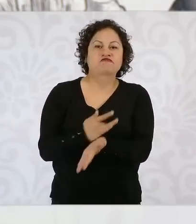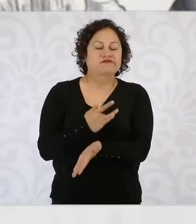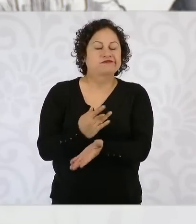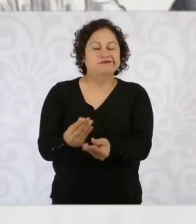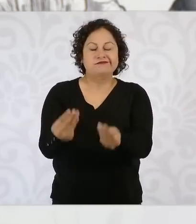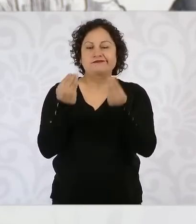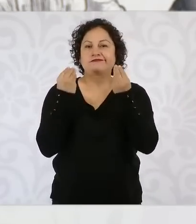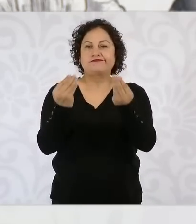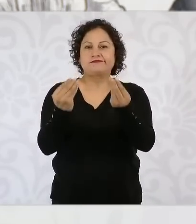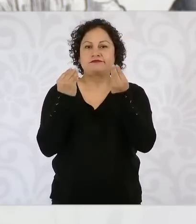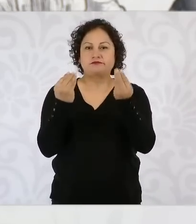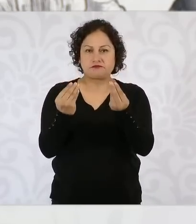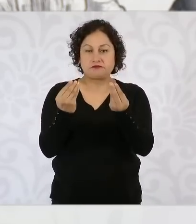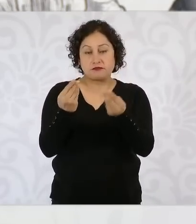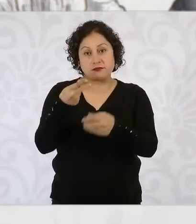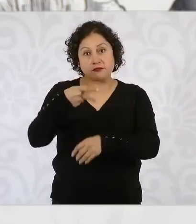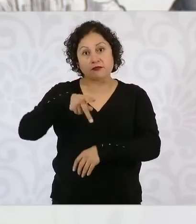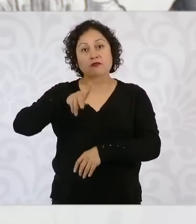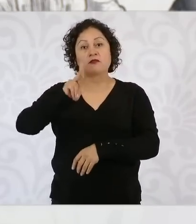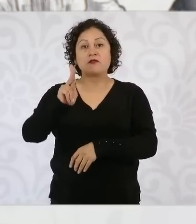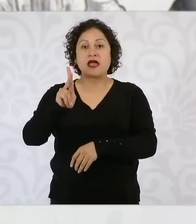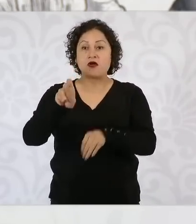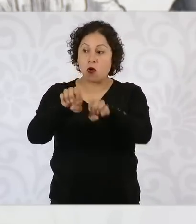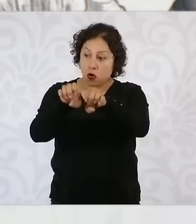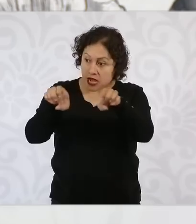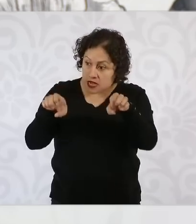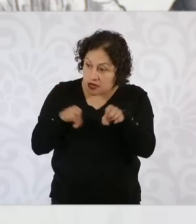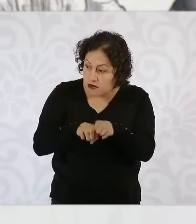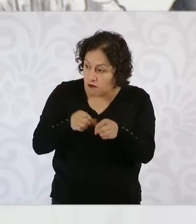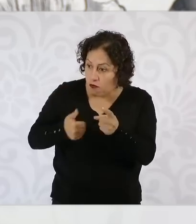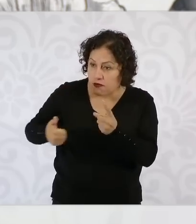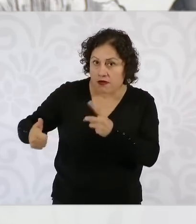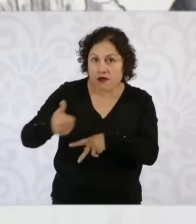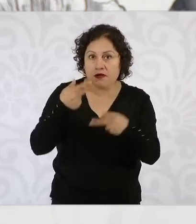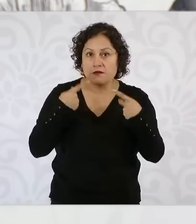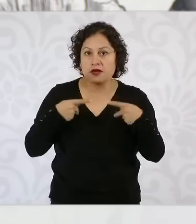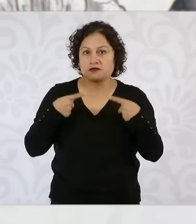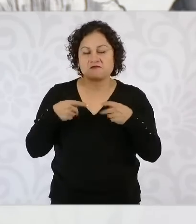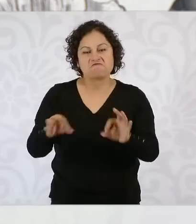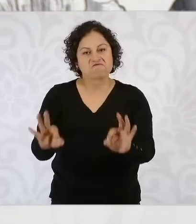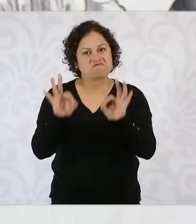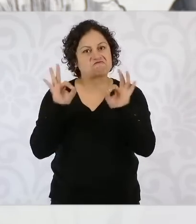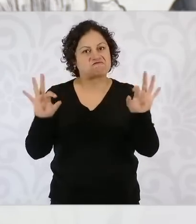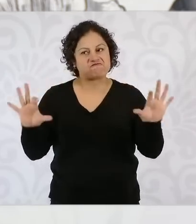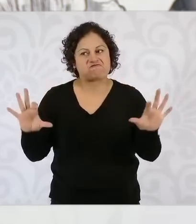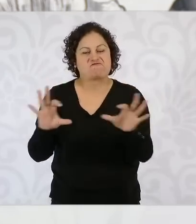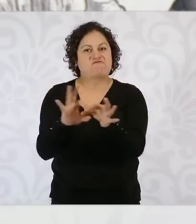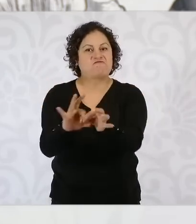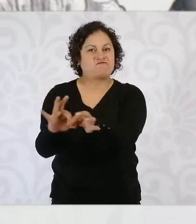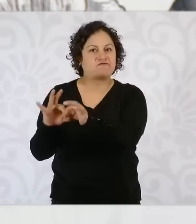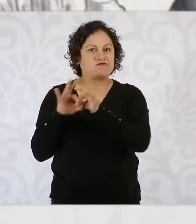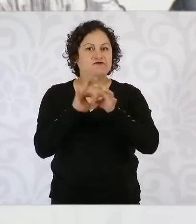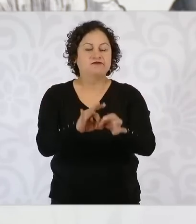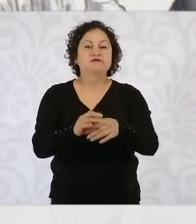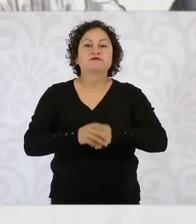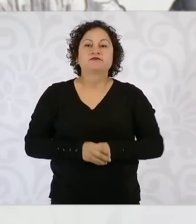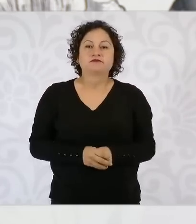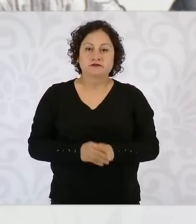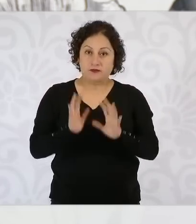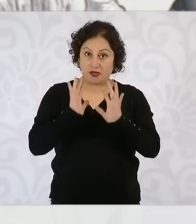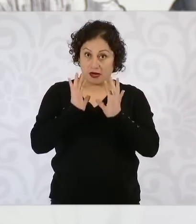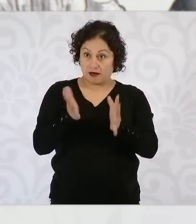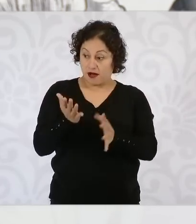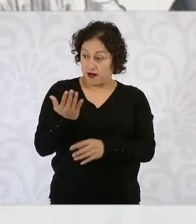construir realmente un gran equipo en el gabinete Tuvimos una conversación con el presidente Trump